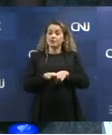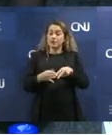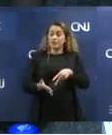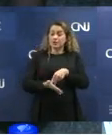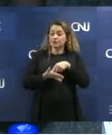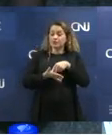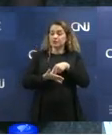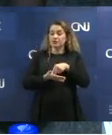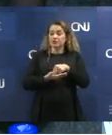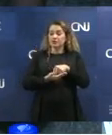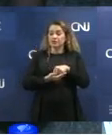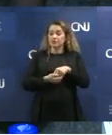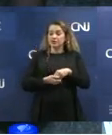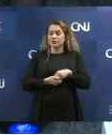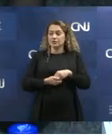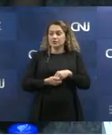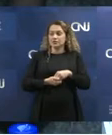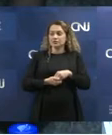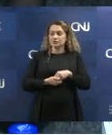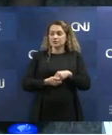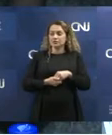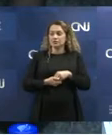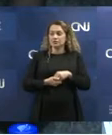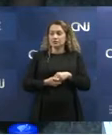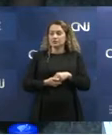ao representante da Associação